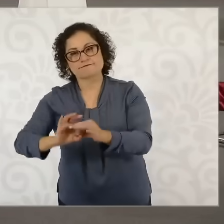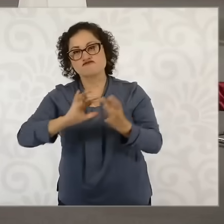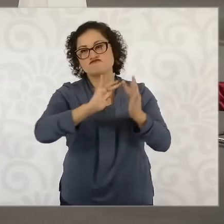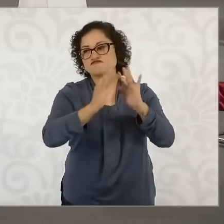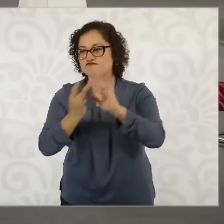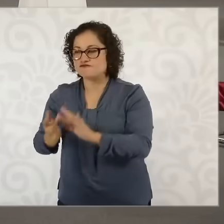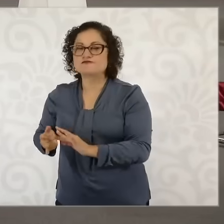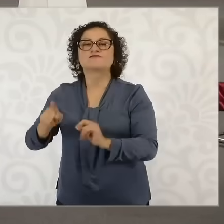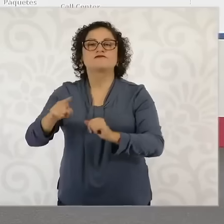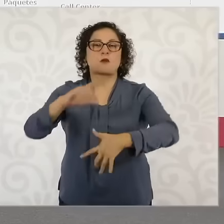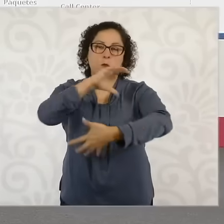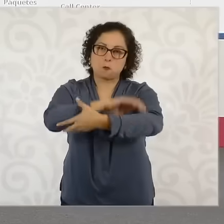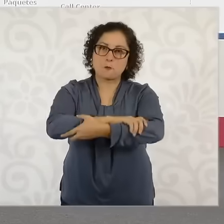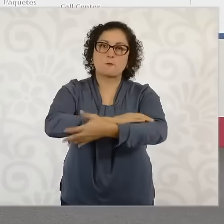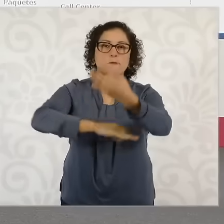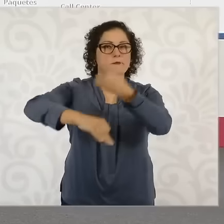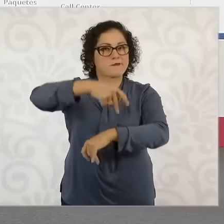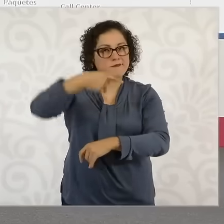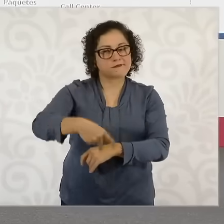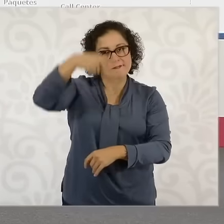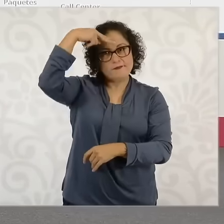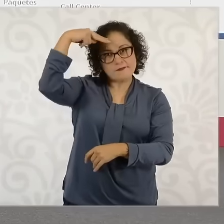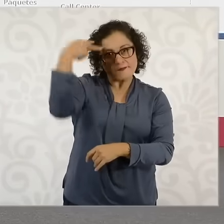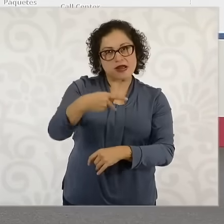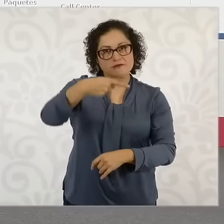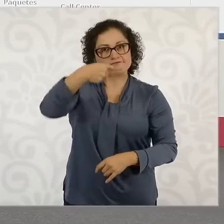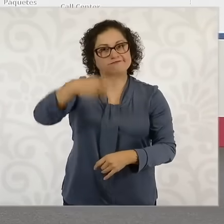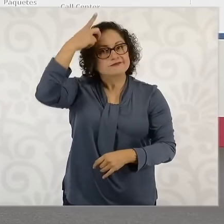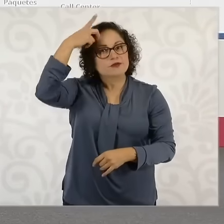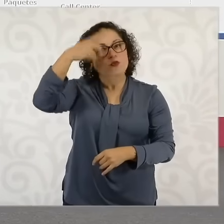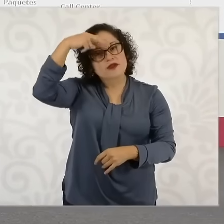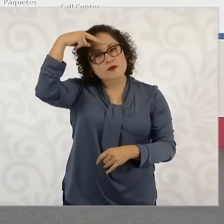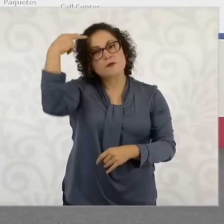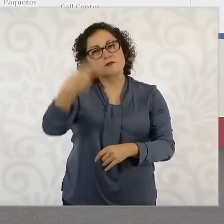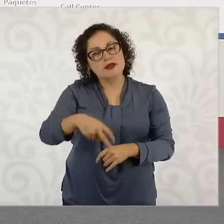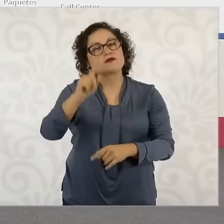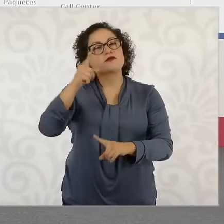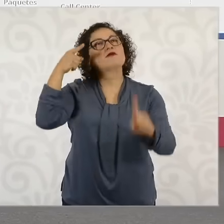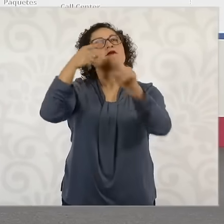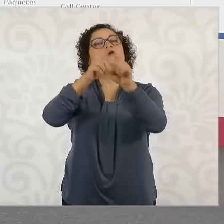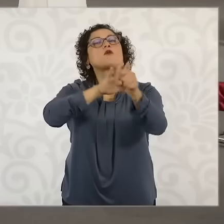también mexicana siendo la línea del pueblo para conectar a México en el presente, pero también en